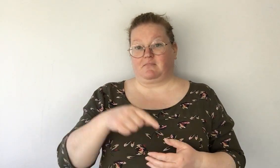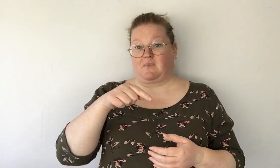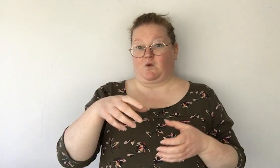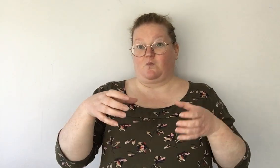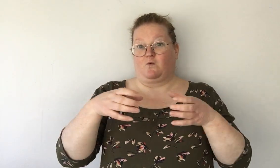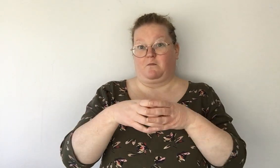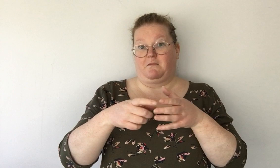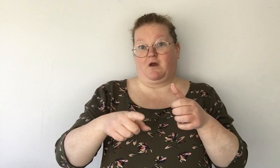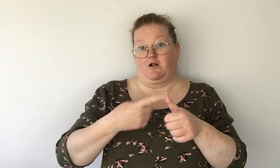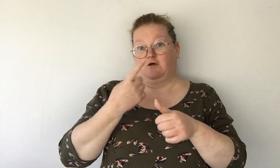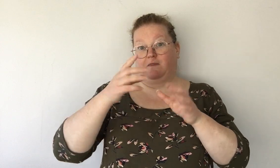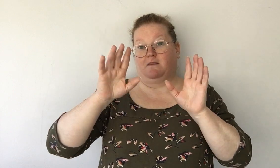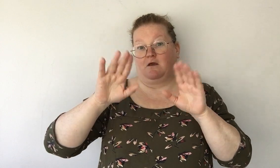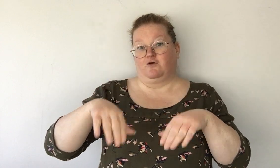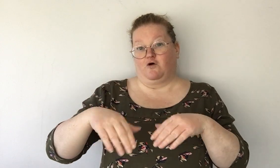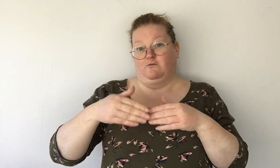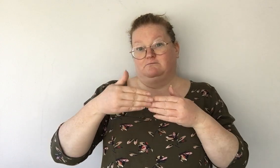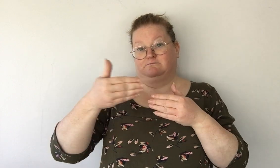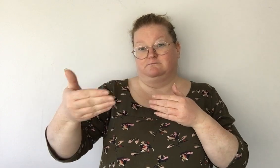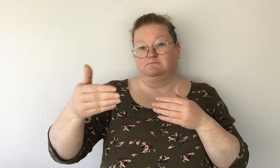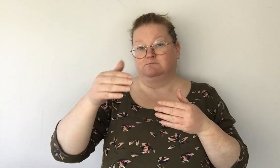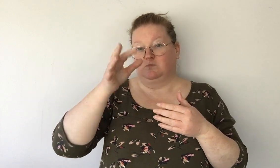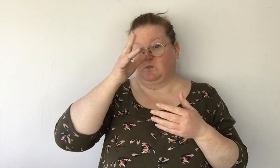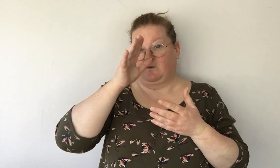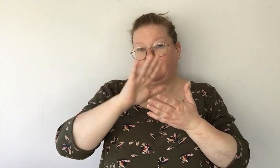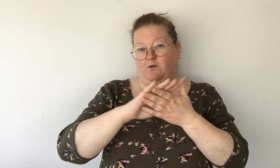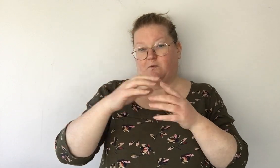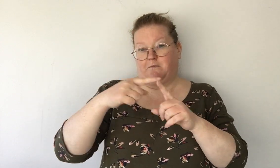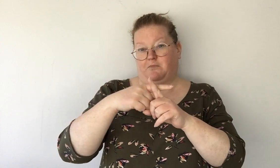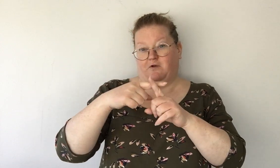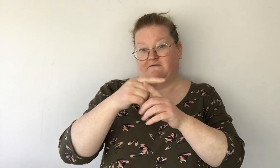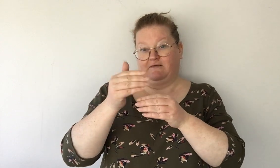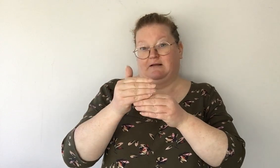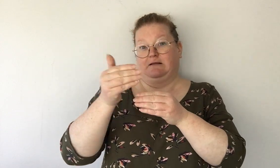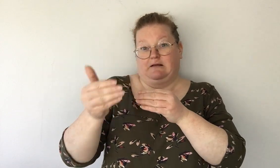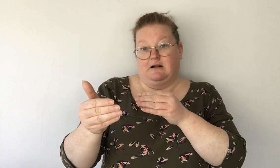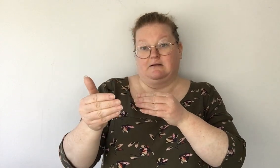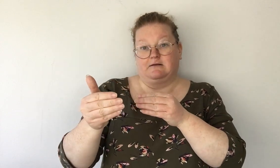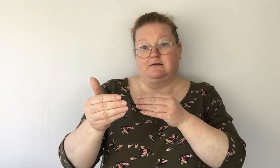Kaveriryhmä aloittaa toimintansa jo huhtikuun puolivälin jälkeen.